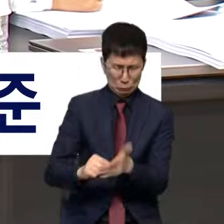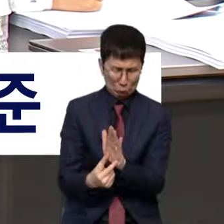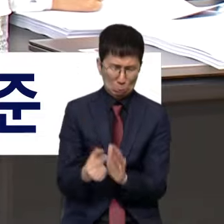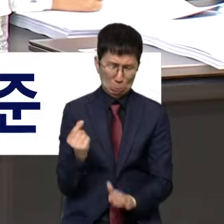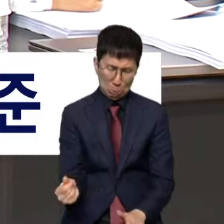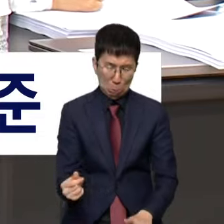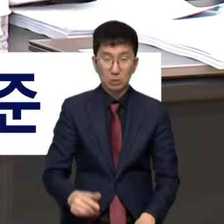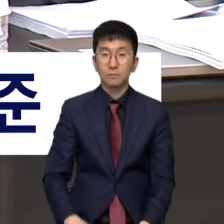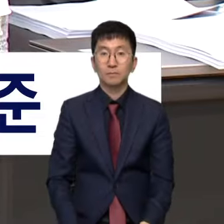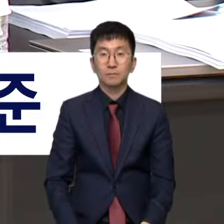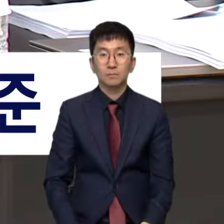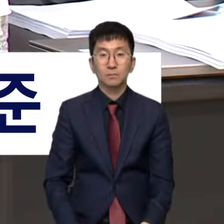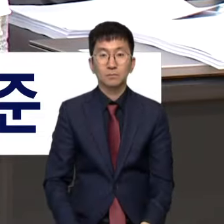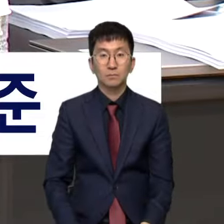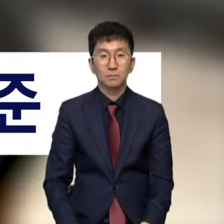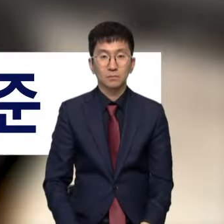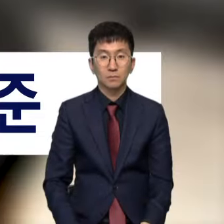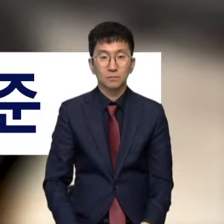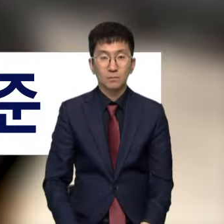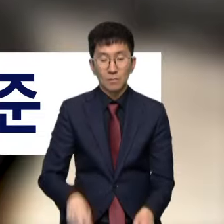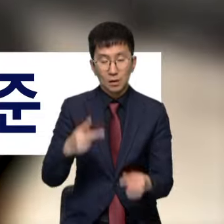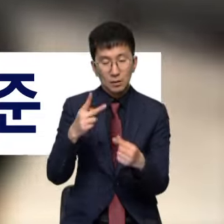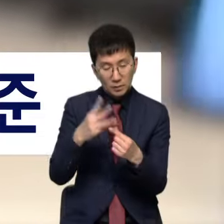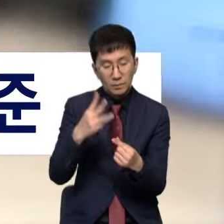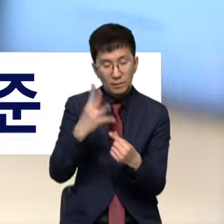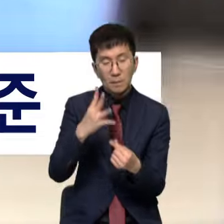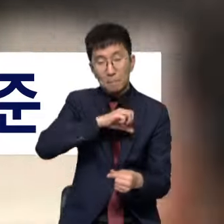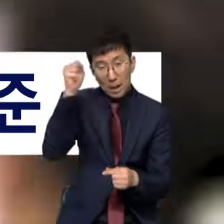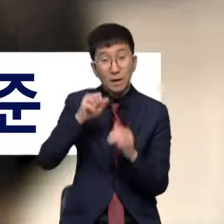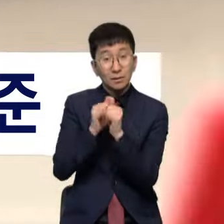특히 3선 이상 중진 30명 가운데 본인이